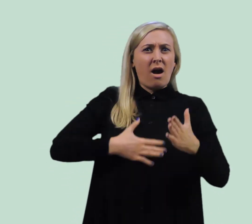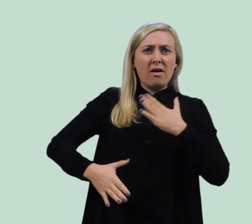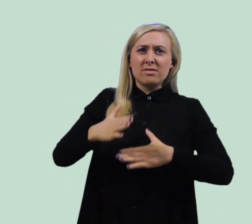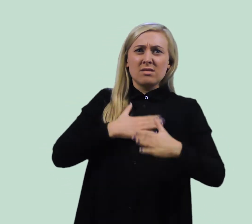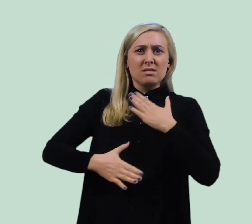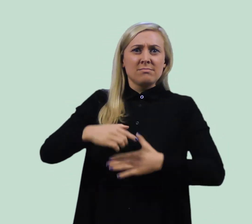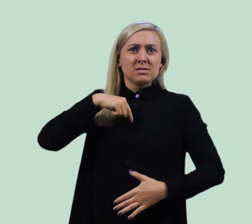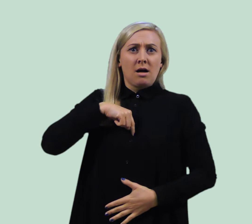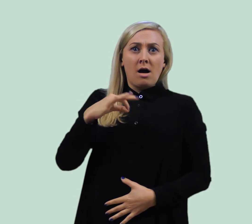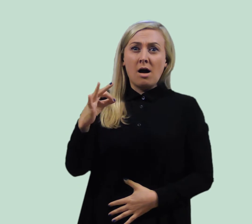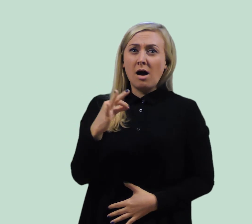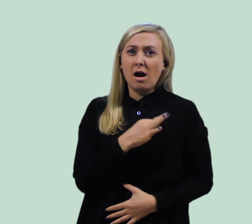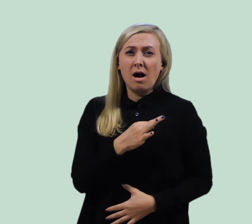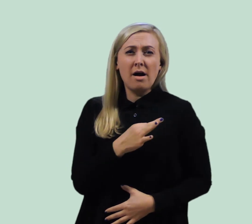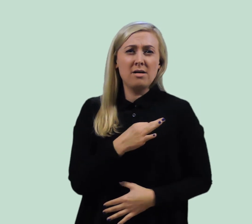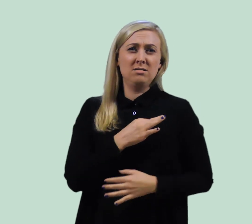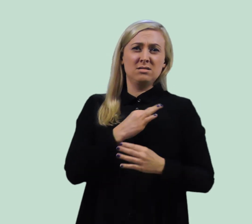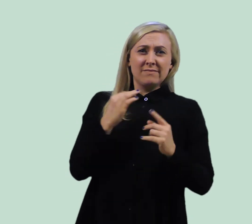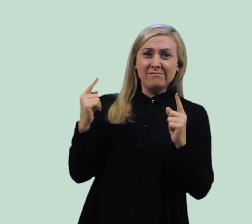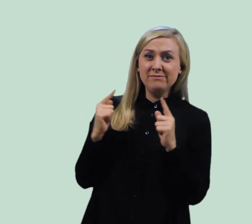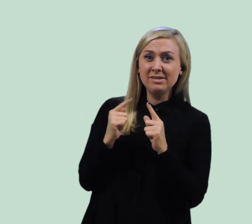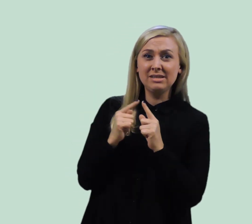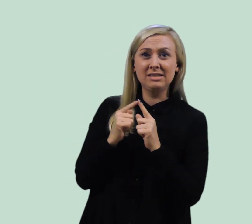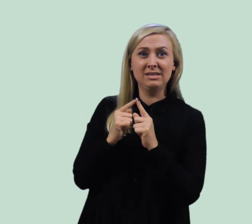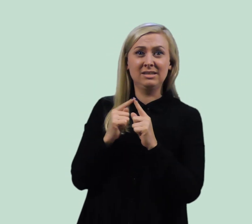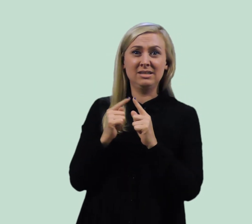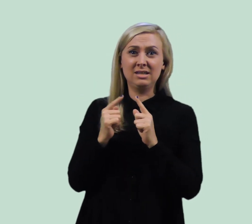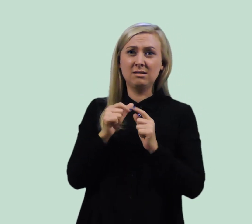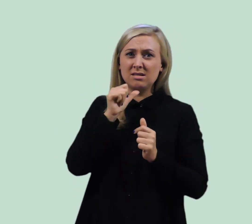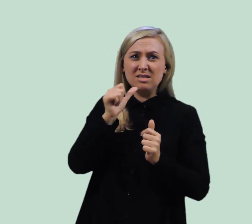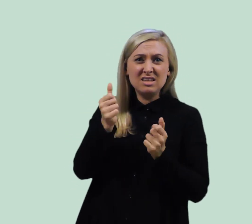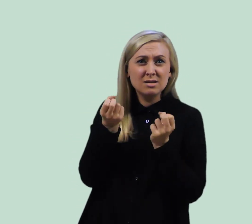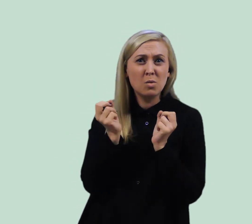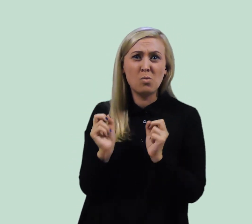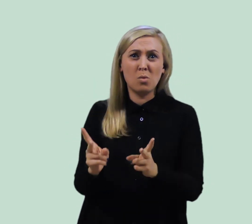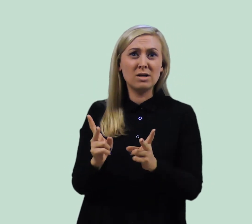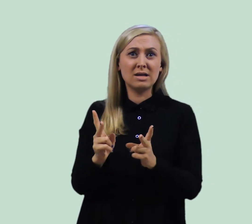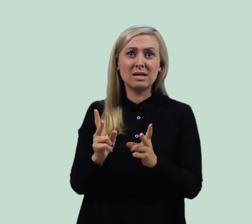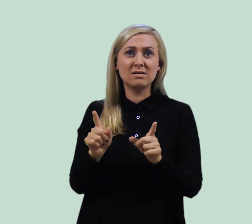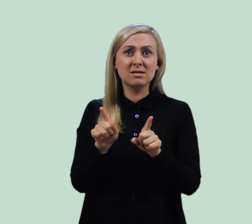die nicht angenehm sind, Angst auslösen oder wehtun. Das ist nicht in Ordnung!